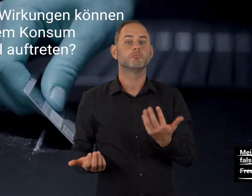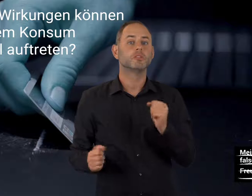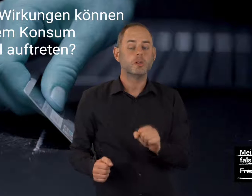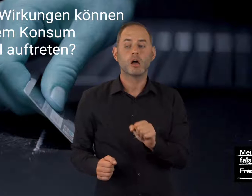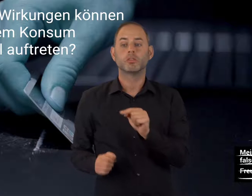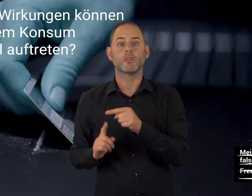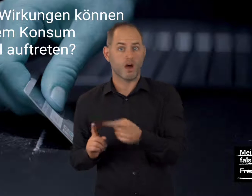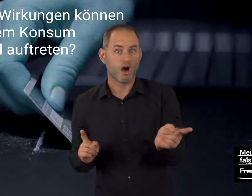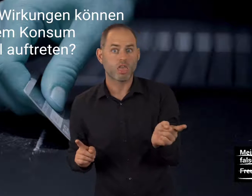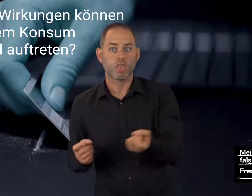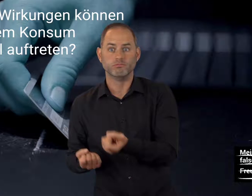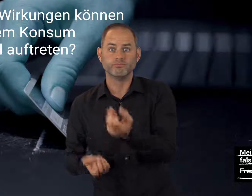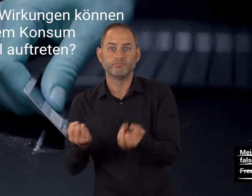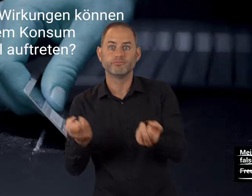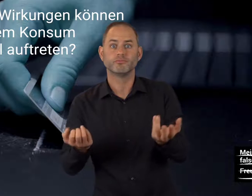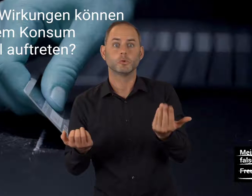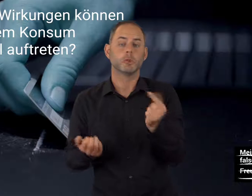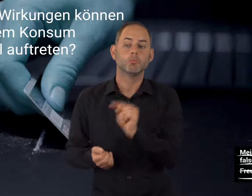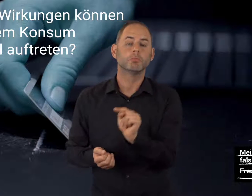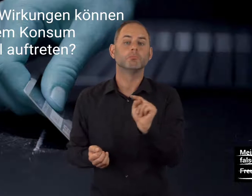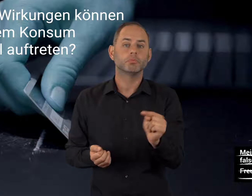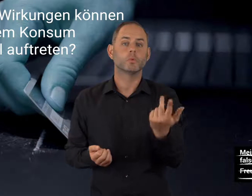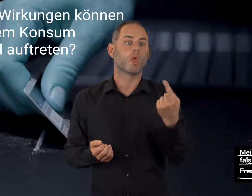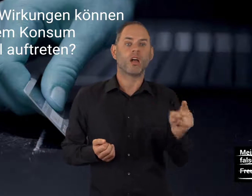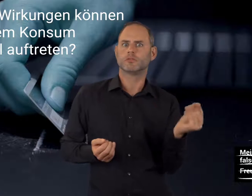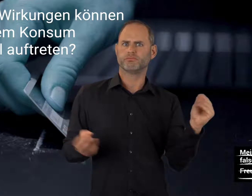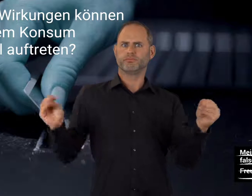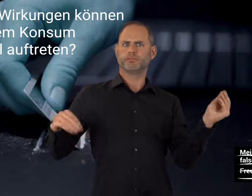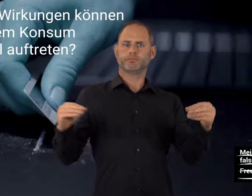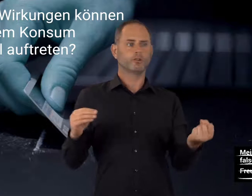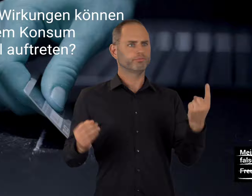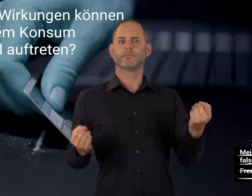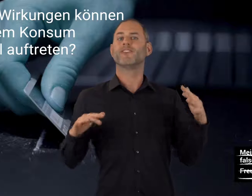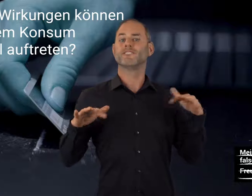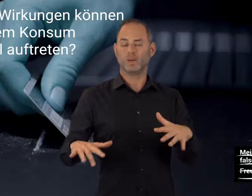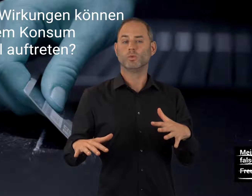Es können alle, nur einige oder auch noch andere Wirkungen auftreten.